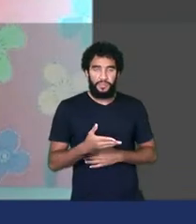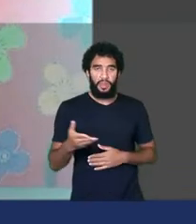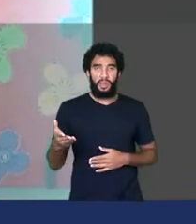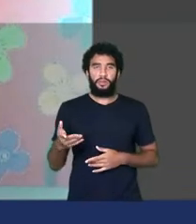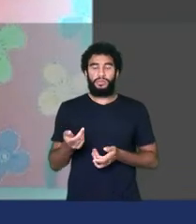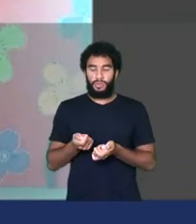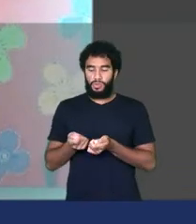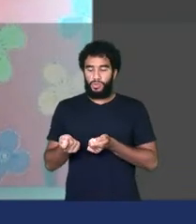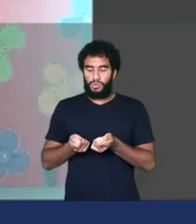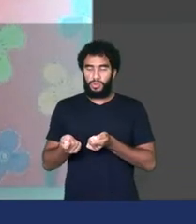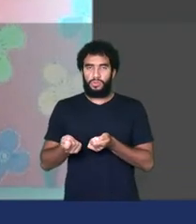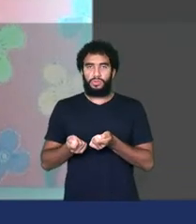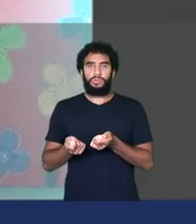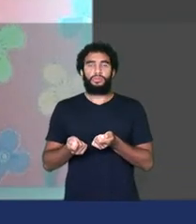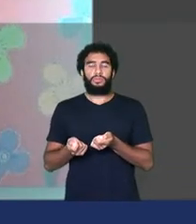ITAÚ, BRADESCO E O SANTANDER, ESTES QUE PRATICAMENTE